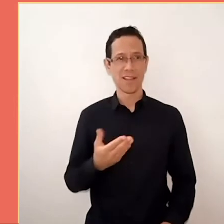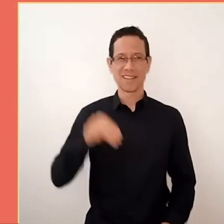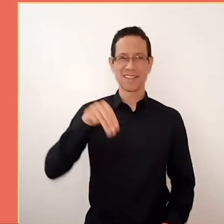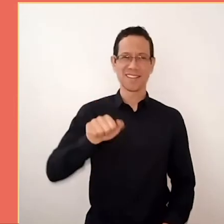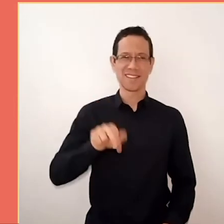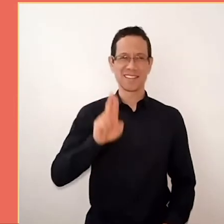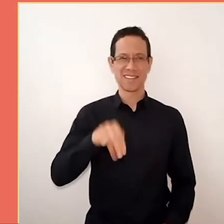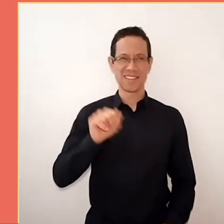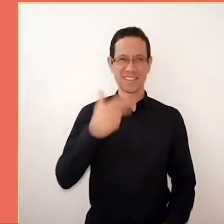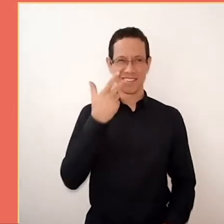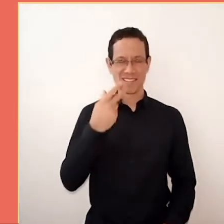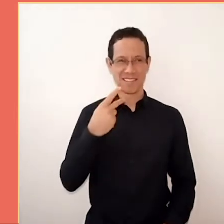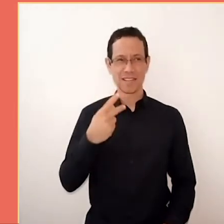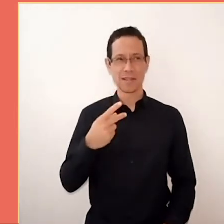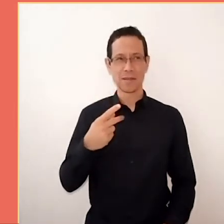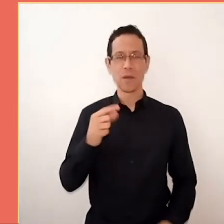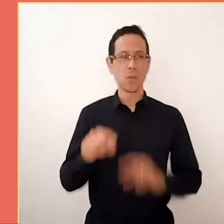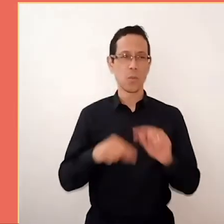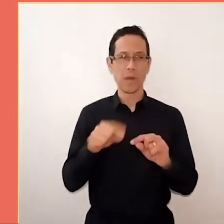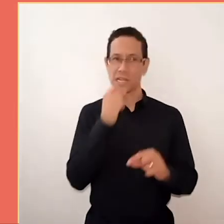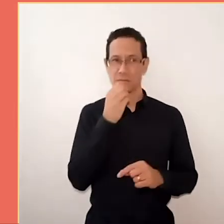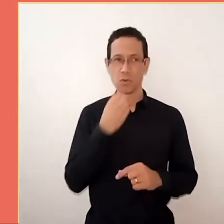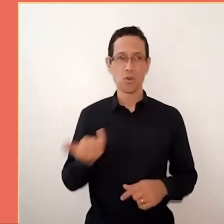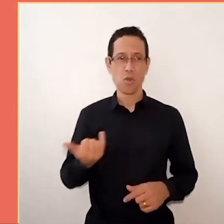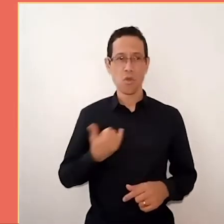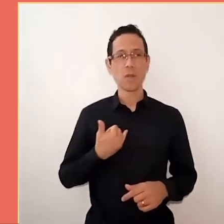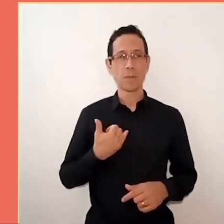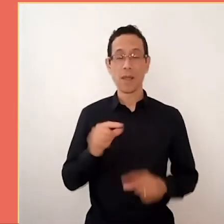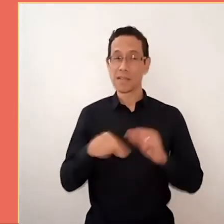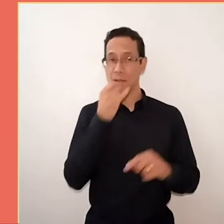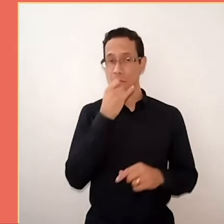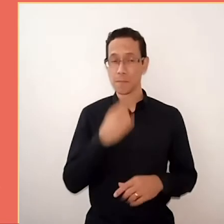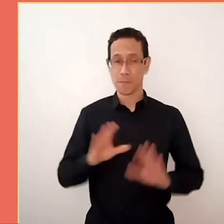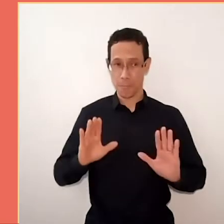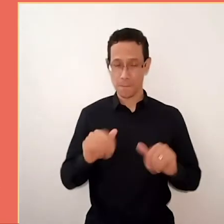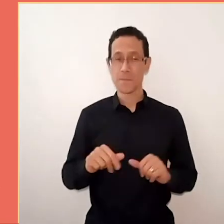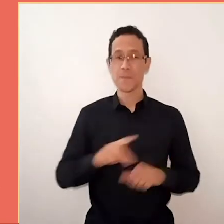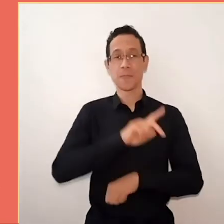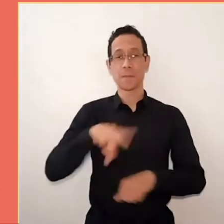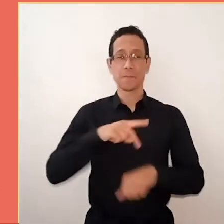Por que eu estou falando isso? Um país da violência que temos, as crianças morrendo. E você: "Não, vamos tirar um lobo